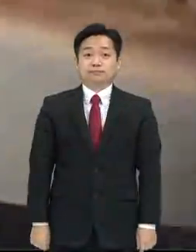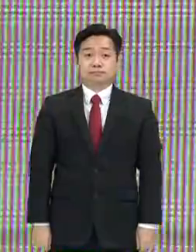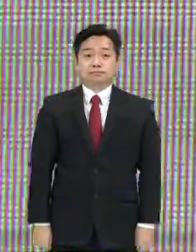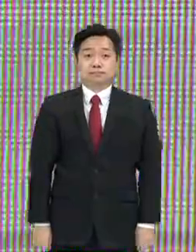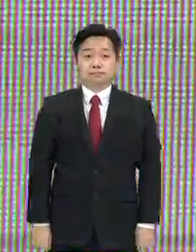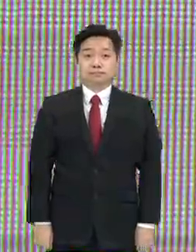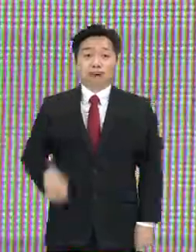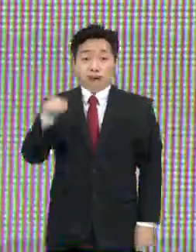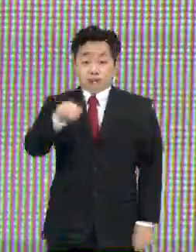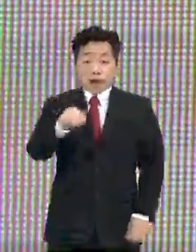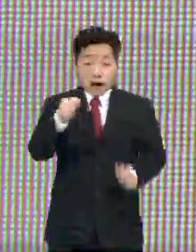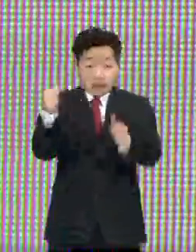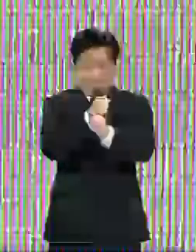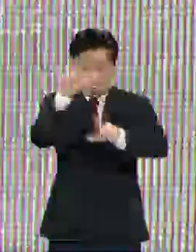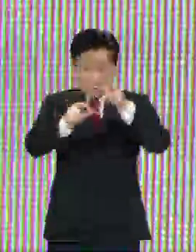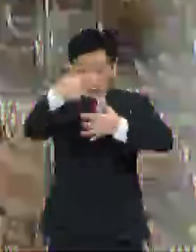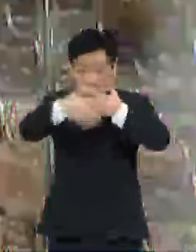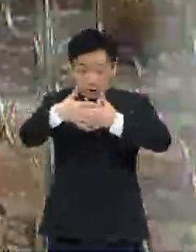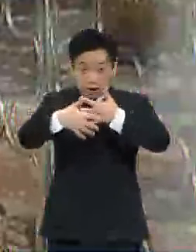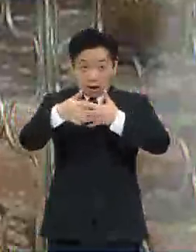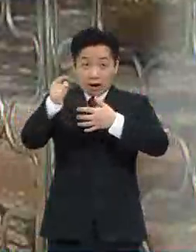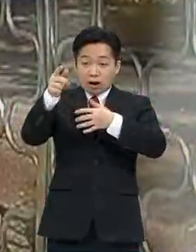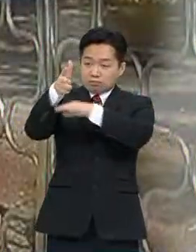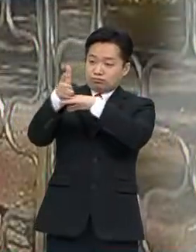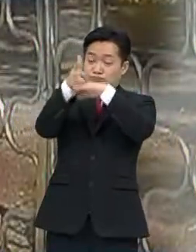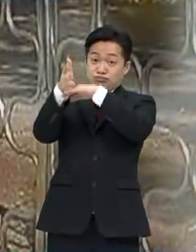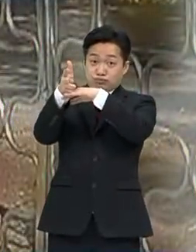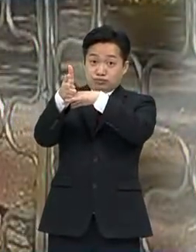(기자) 가해 남성은 폭행 장면이 담긴 블랙박스 영상을 유튜브에 올린 걸로